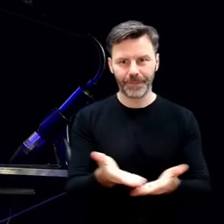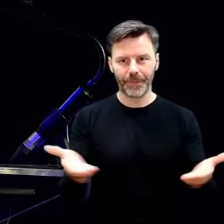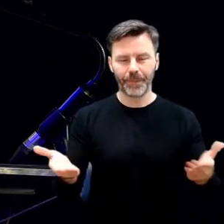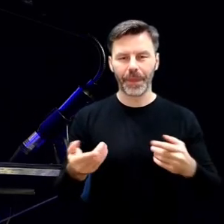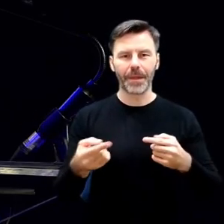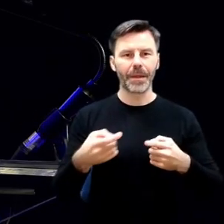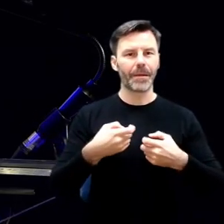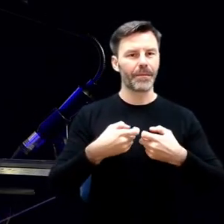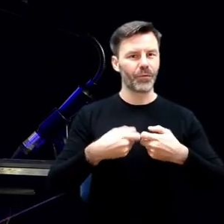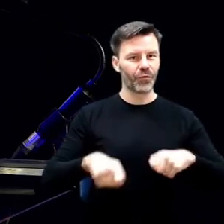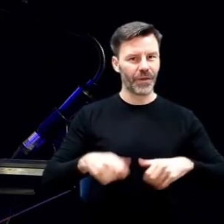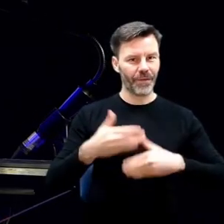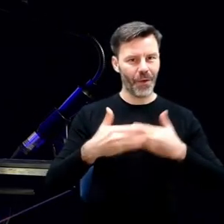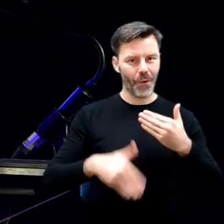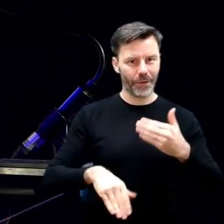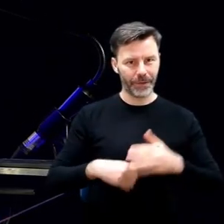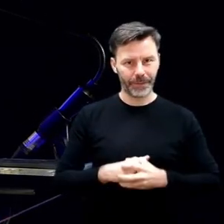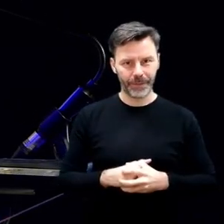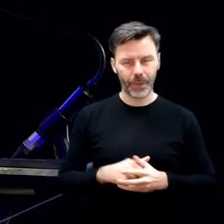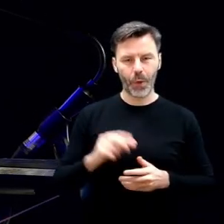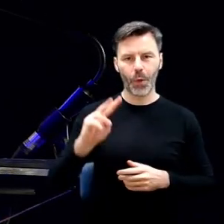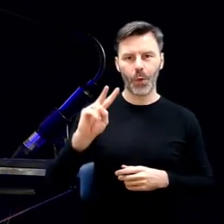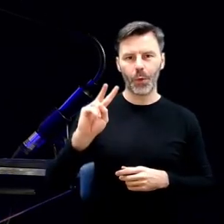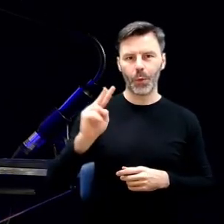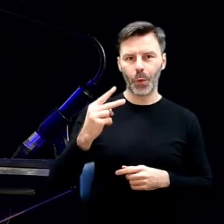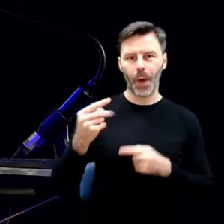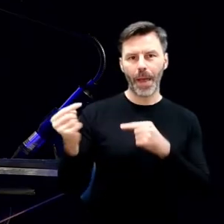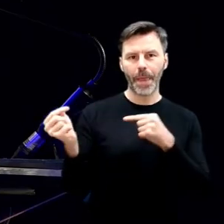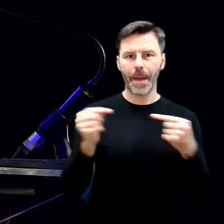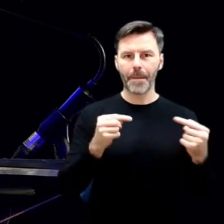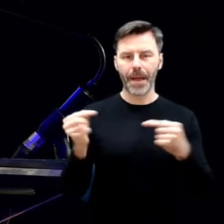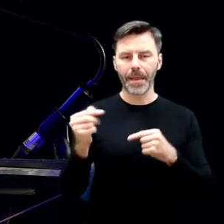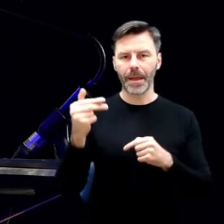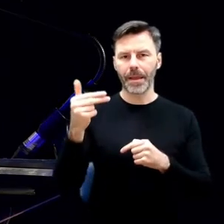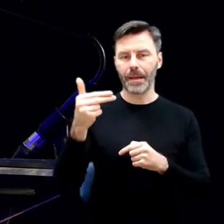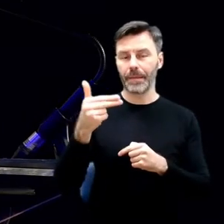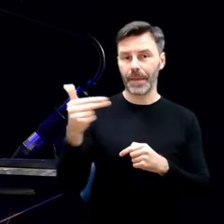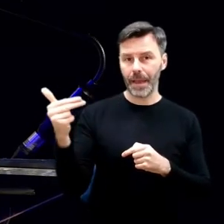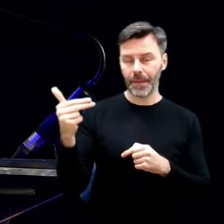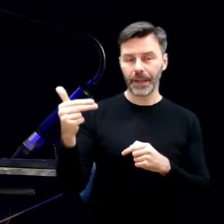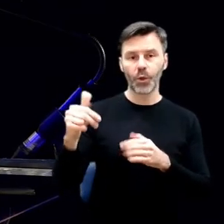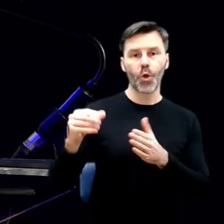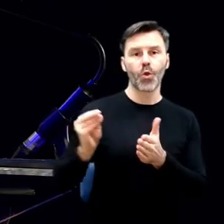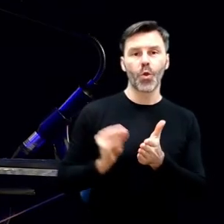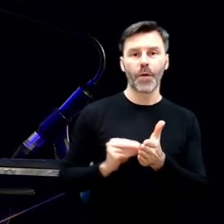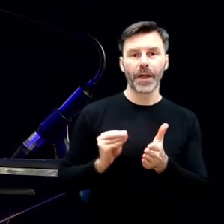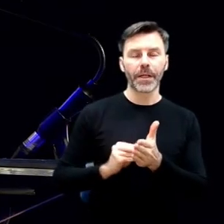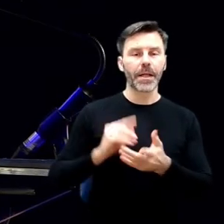Debata druga, drodzy goście, to doświadczenia wdrażania polityki mieszkaniowej